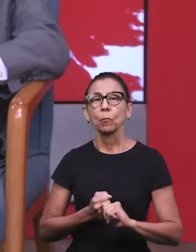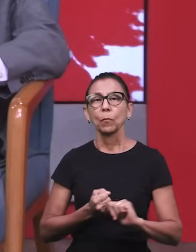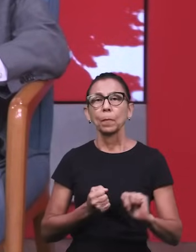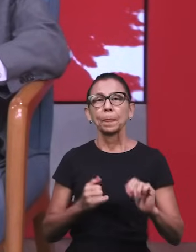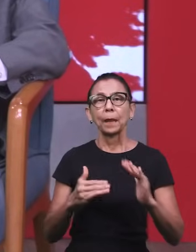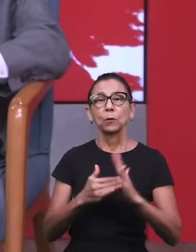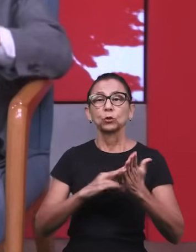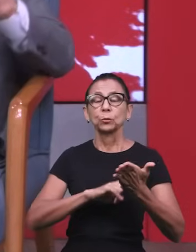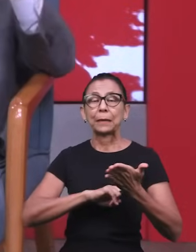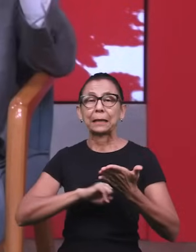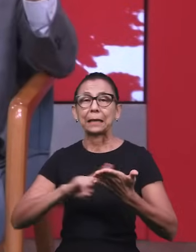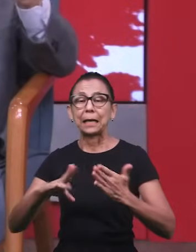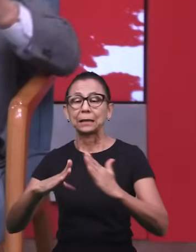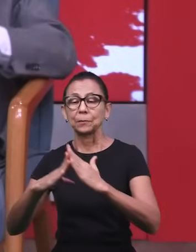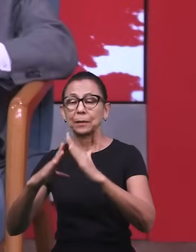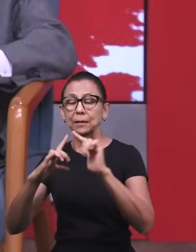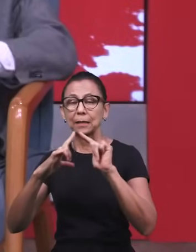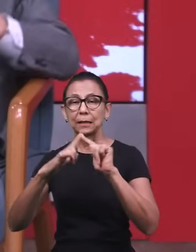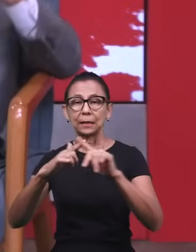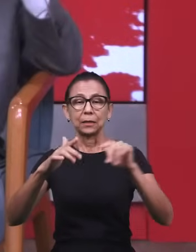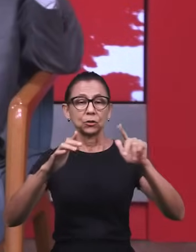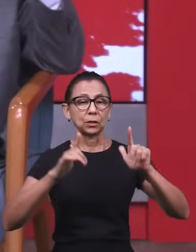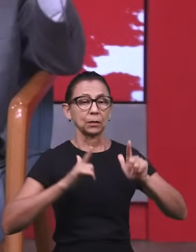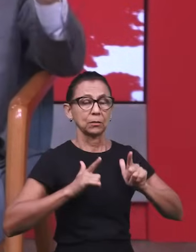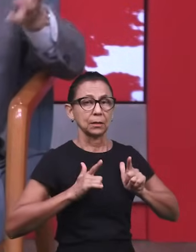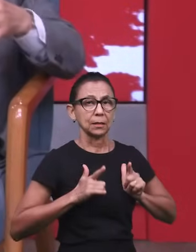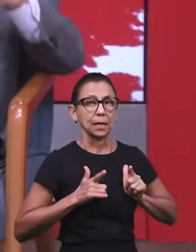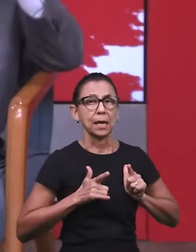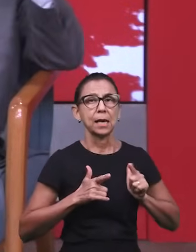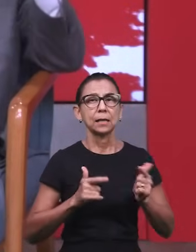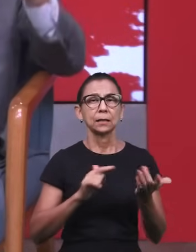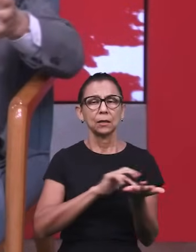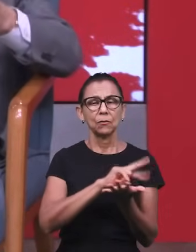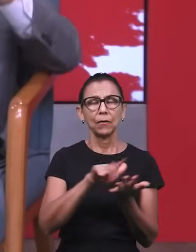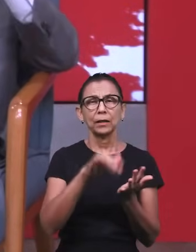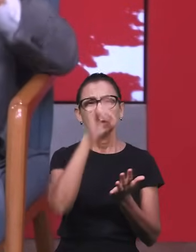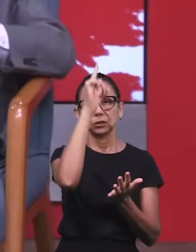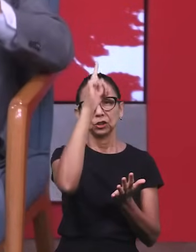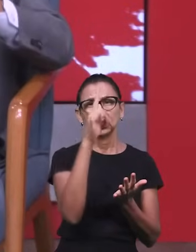de la Odisseia dos direitos as pessoas falam dos direitos direitos do povo direit tudo isso